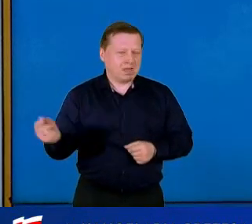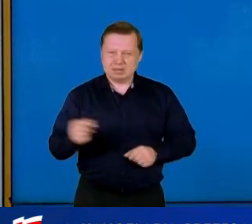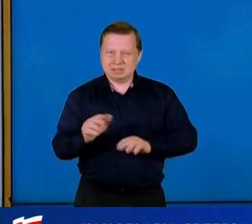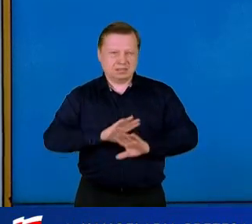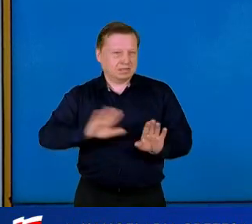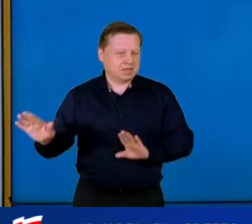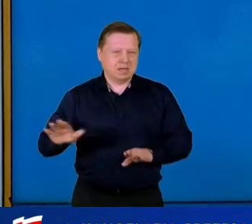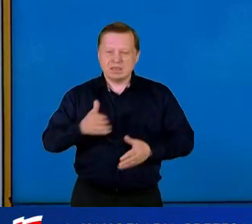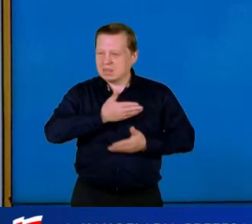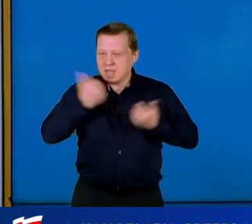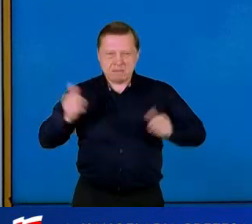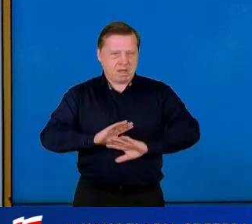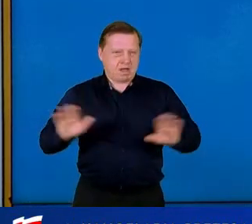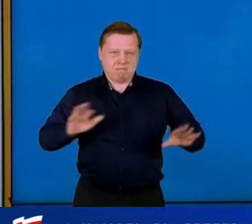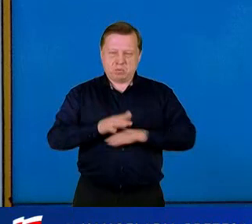Ten wyrok nie ma wpływu na takie sytuacje.